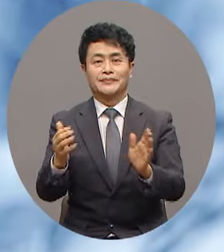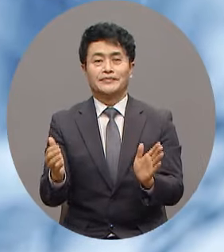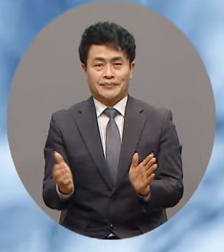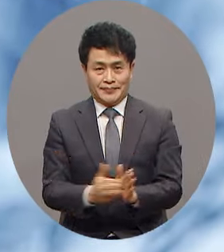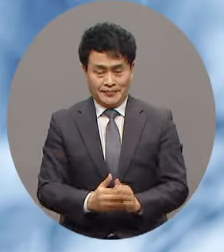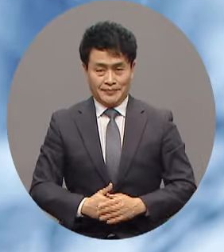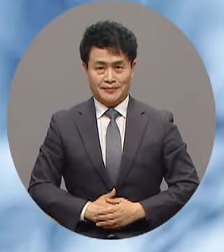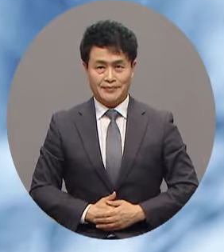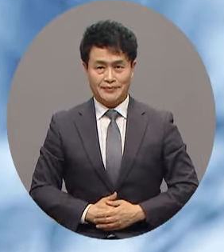날씨였습니다.